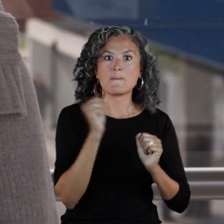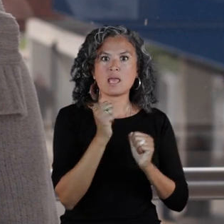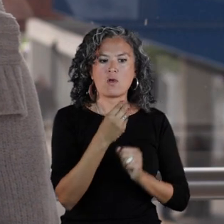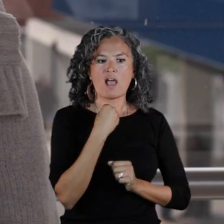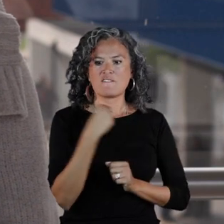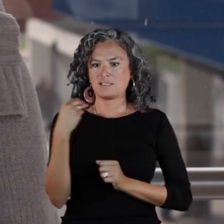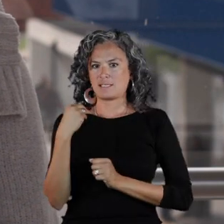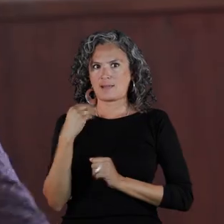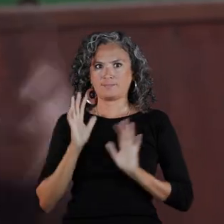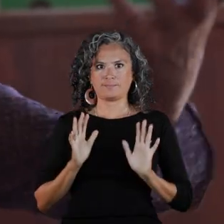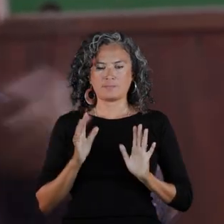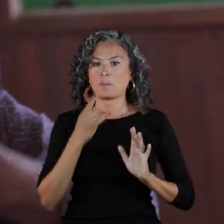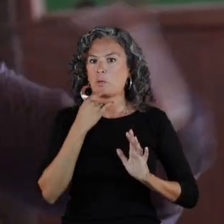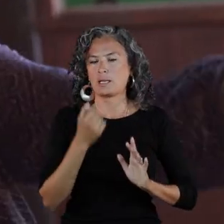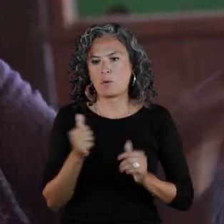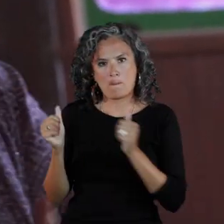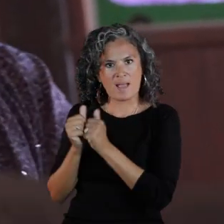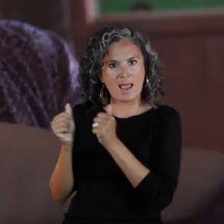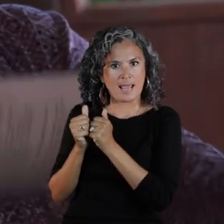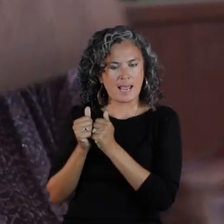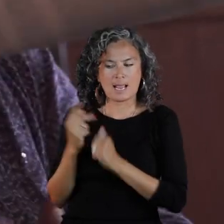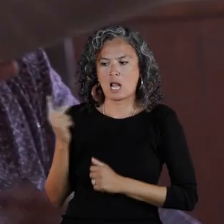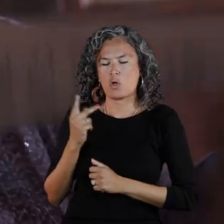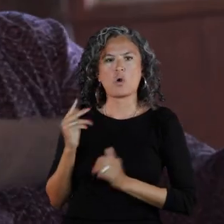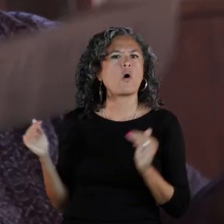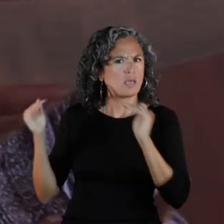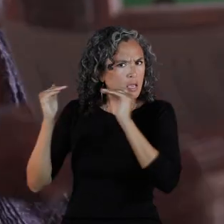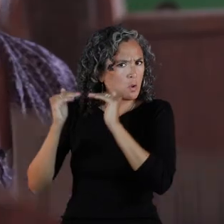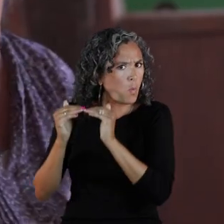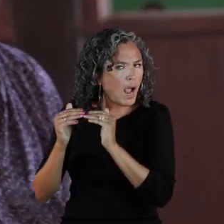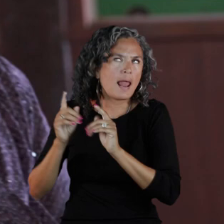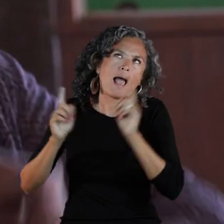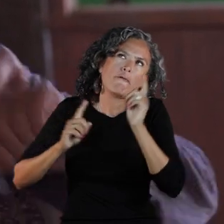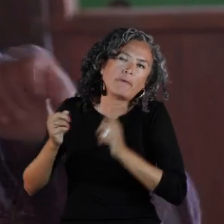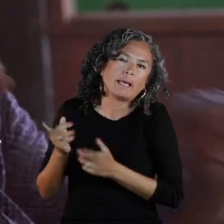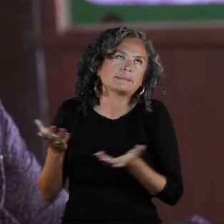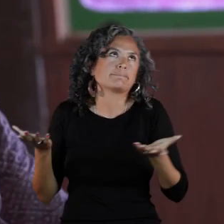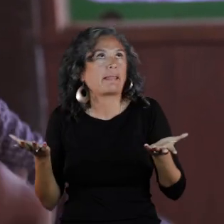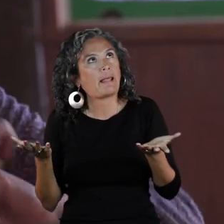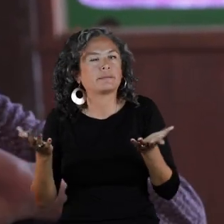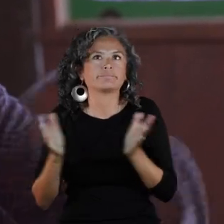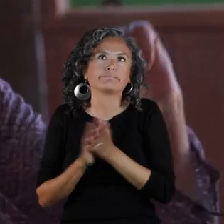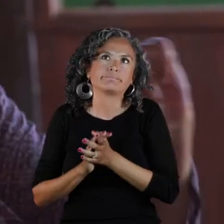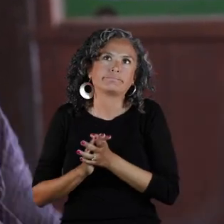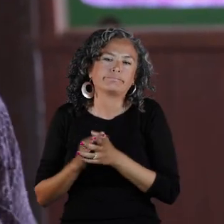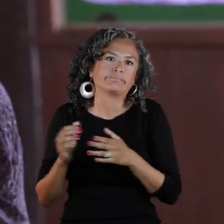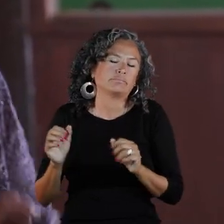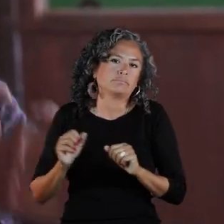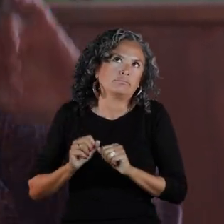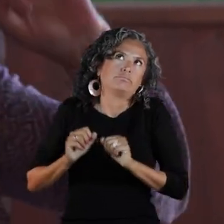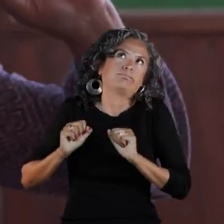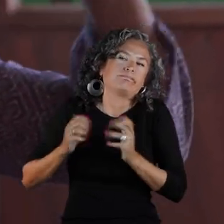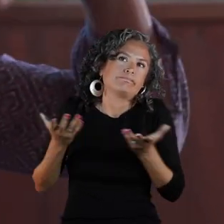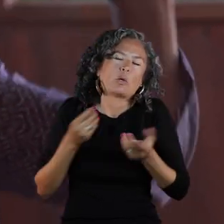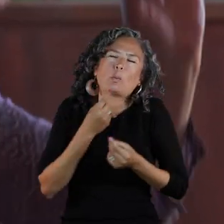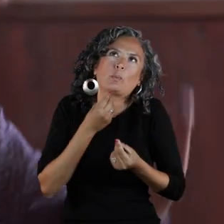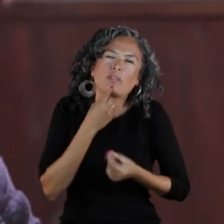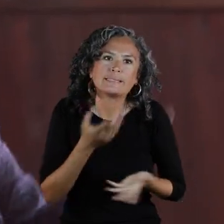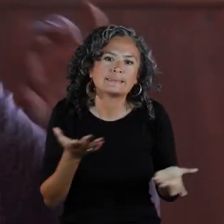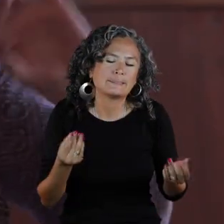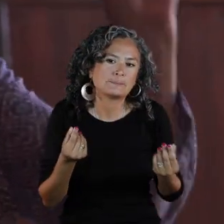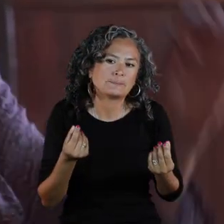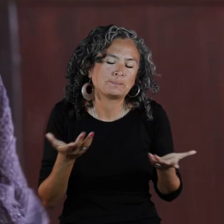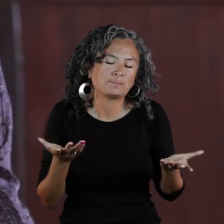doméstica, porque si yo tengo una pareja y que somos iguales y de vez en cuando